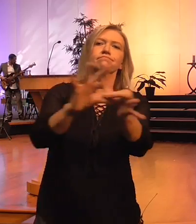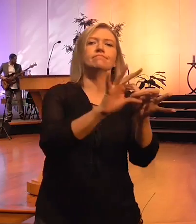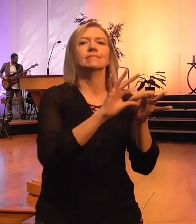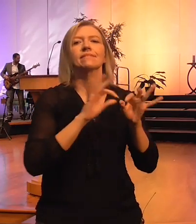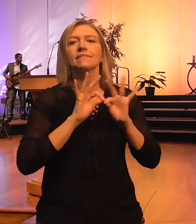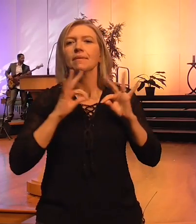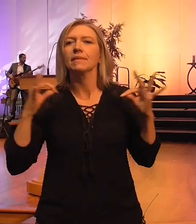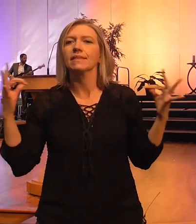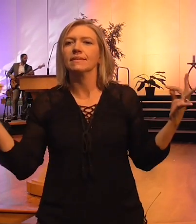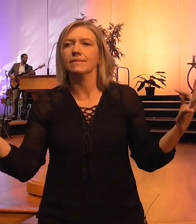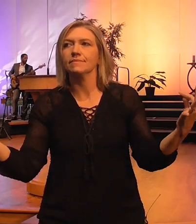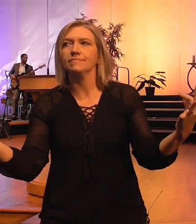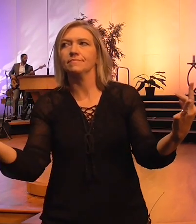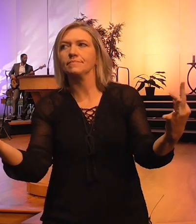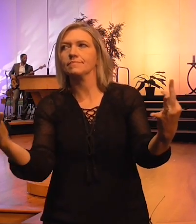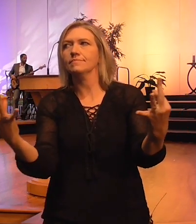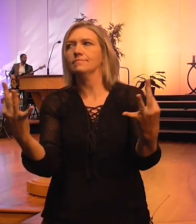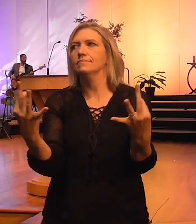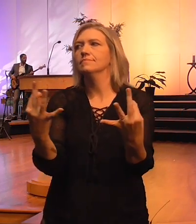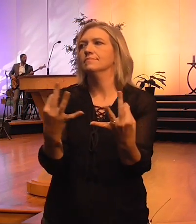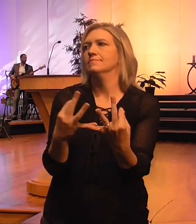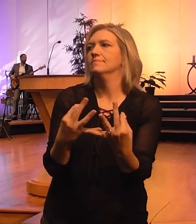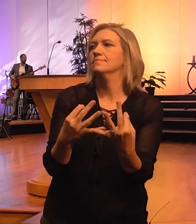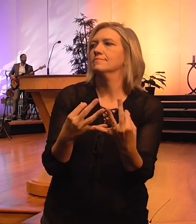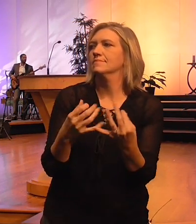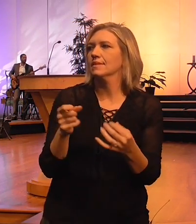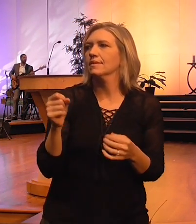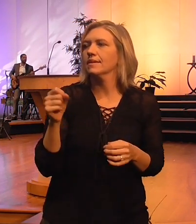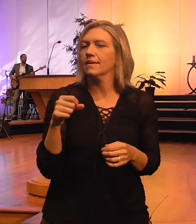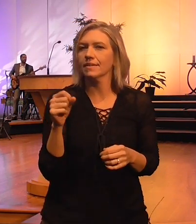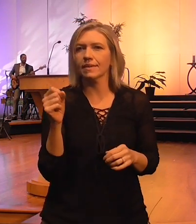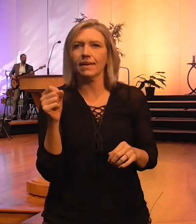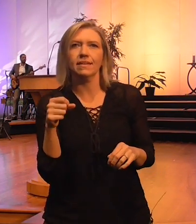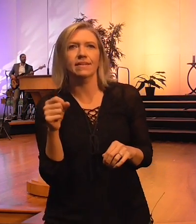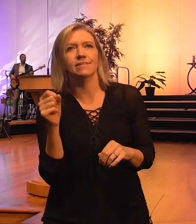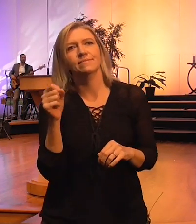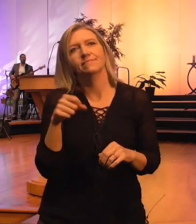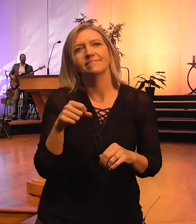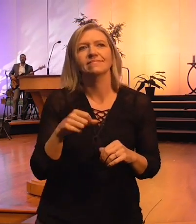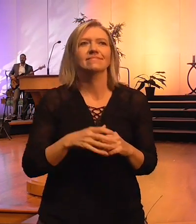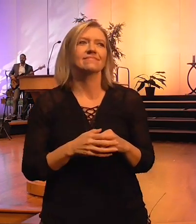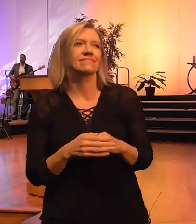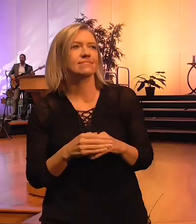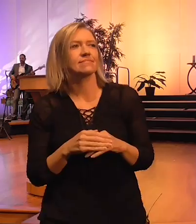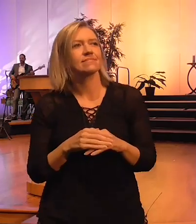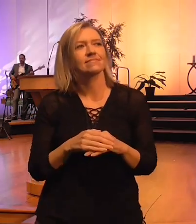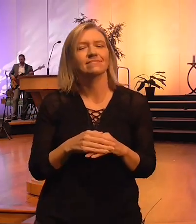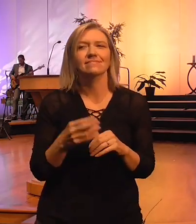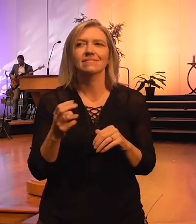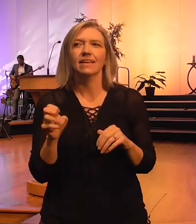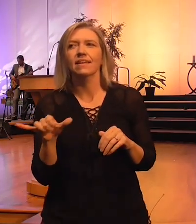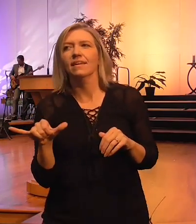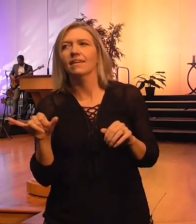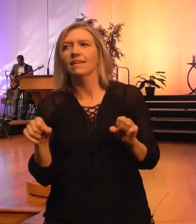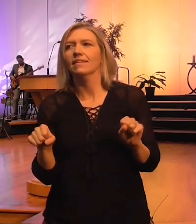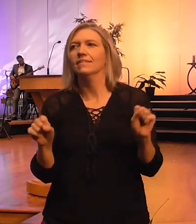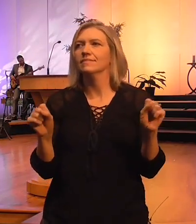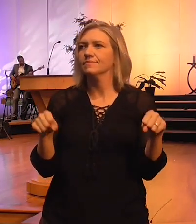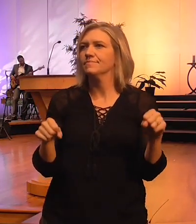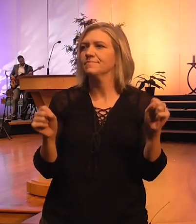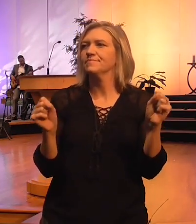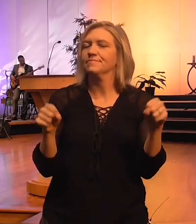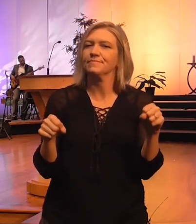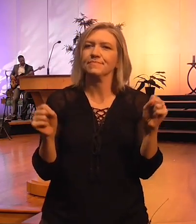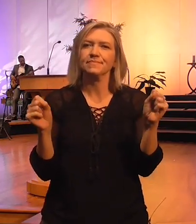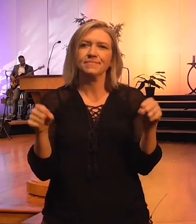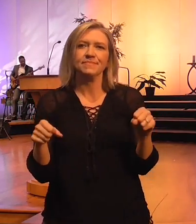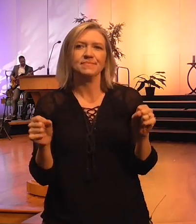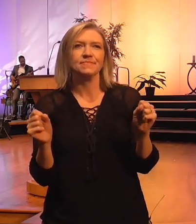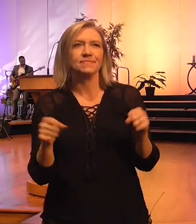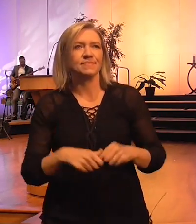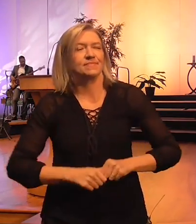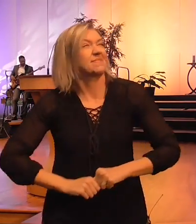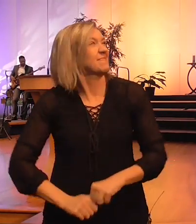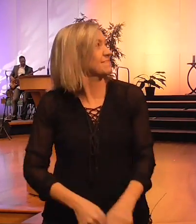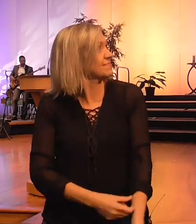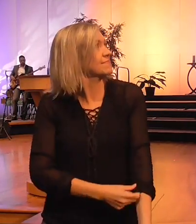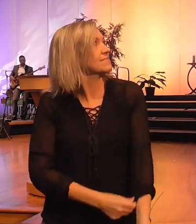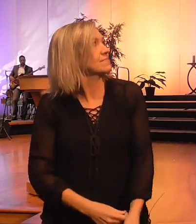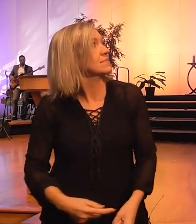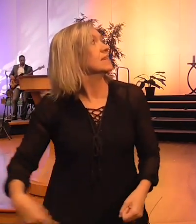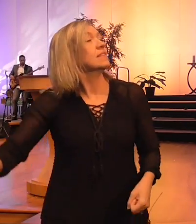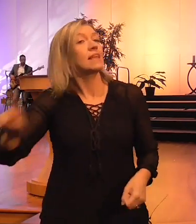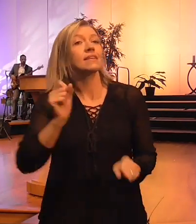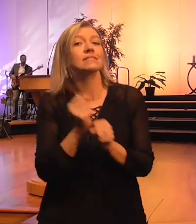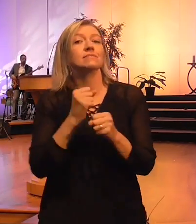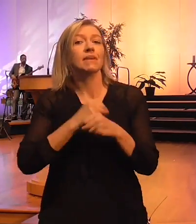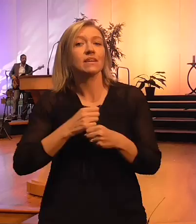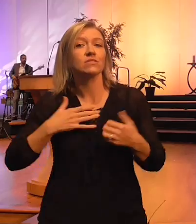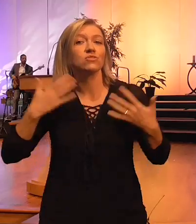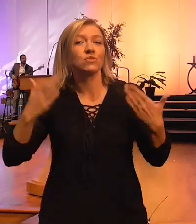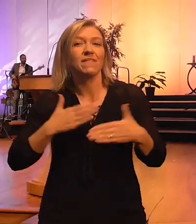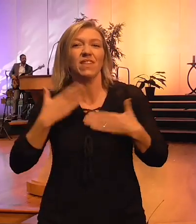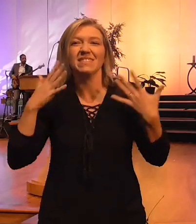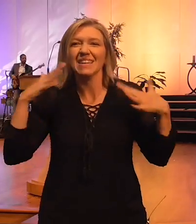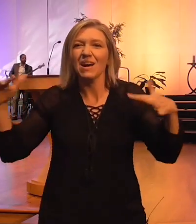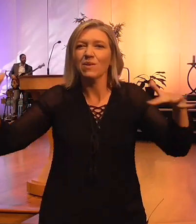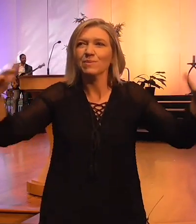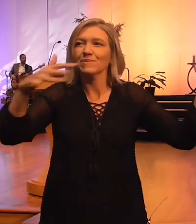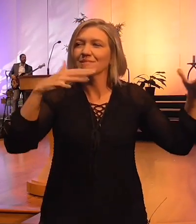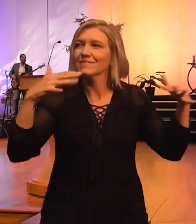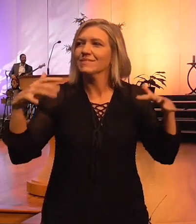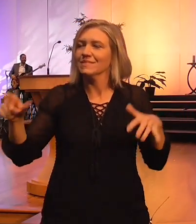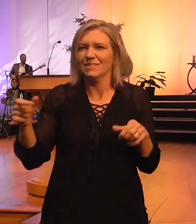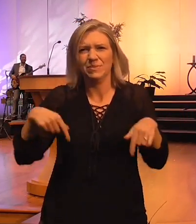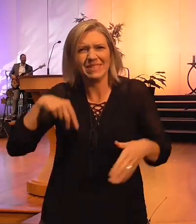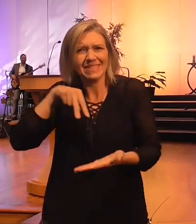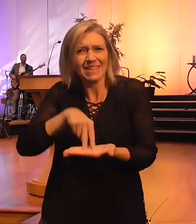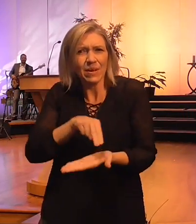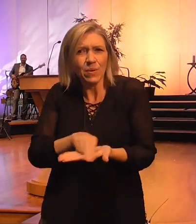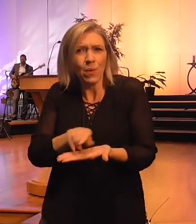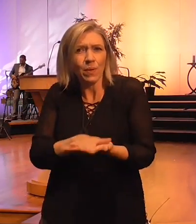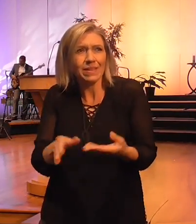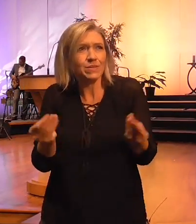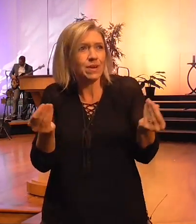gran familia oye oye sí sí sí oye oye sí déjanos el sonido alegre tú estás en Tierra Santa